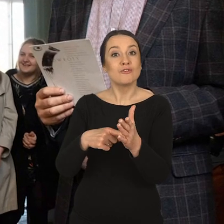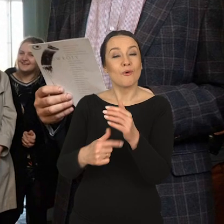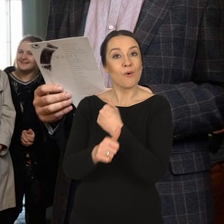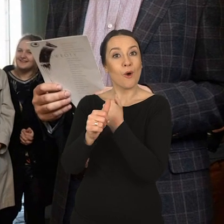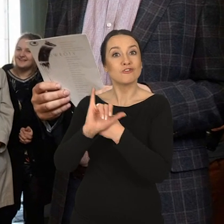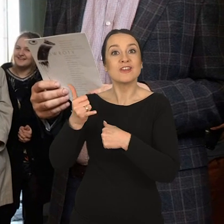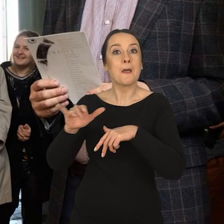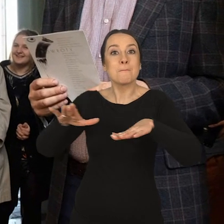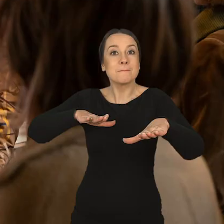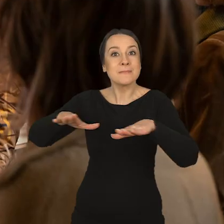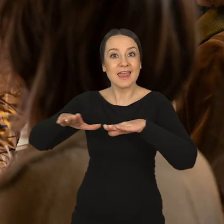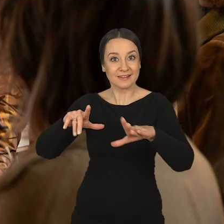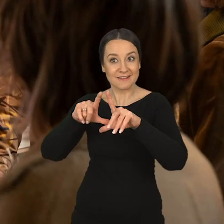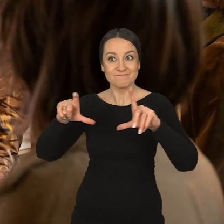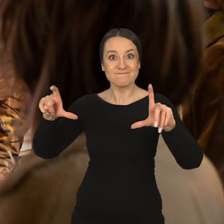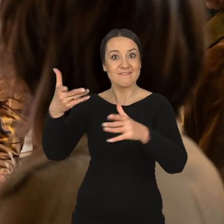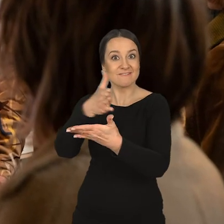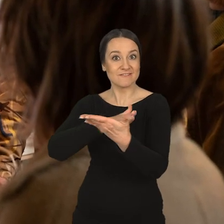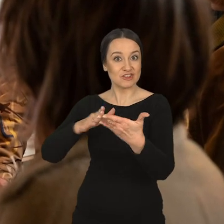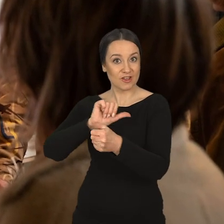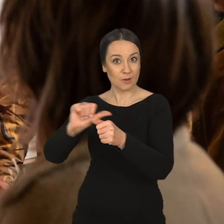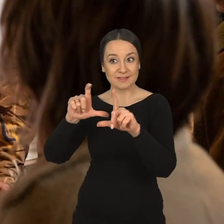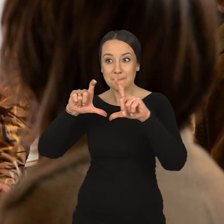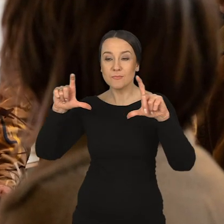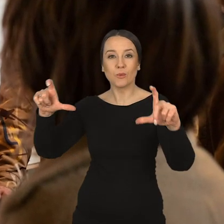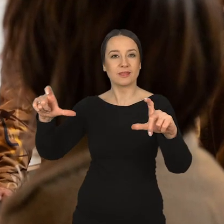choćby z usytuowania wydziału w historycznym budynku.